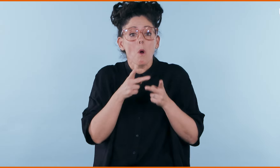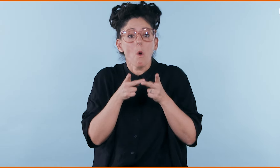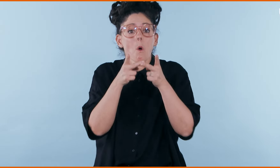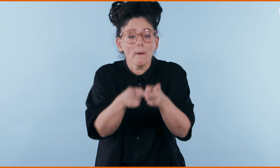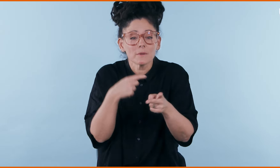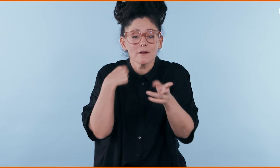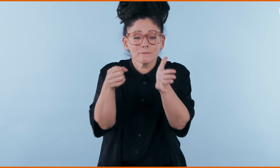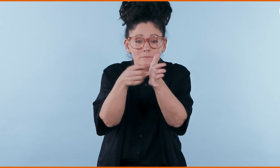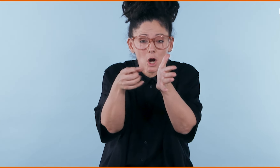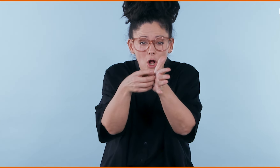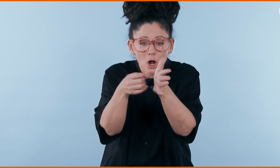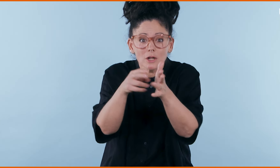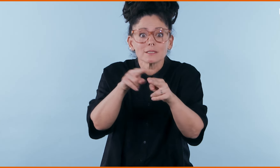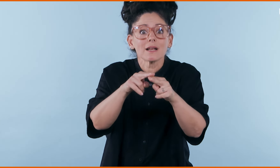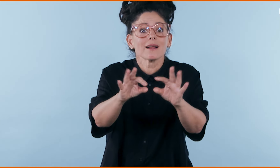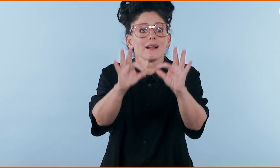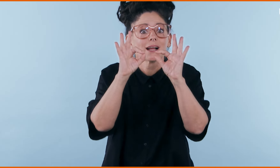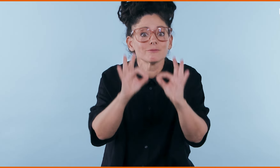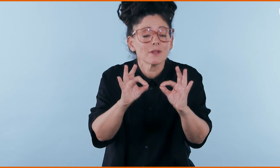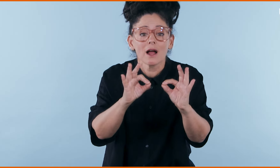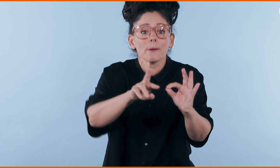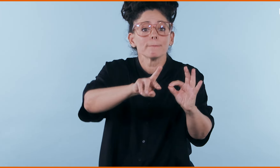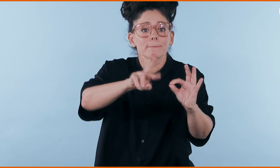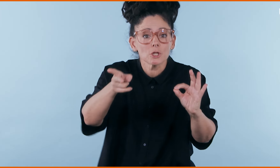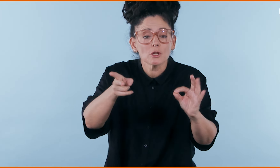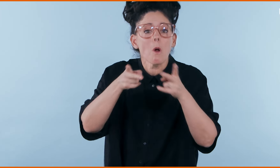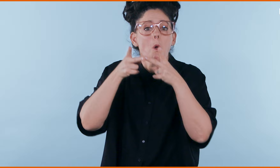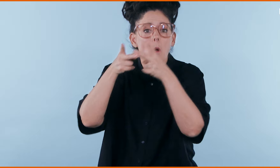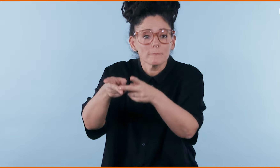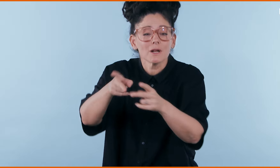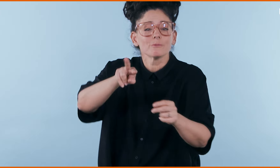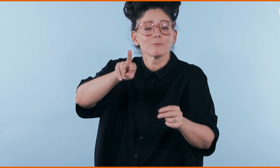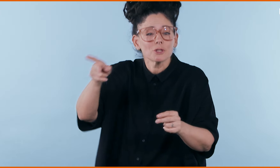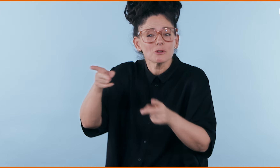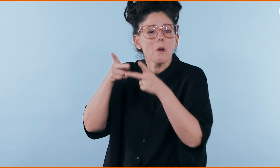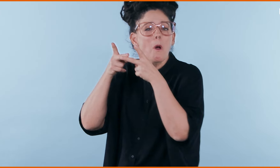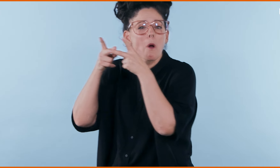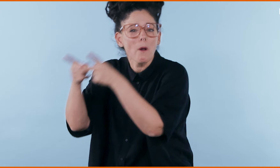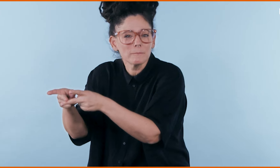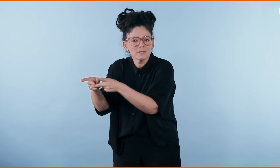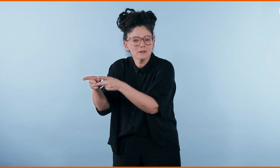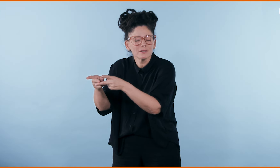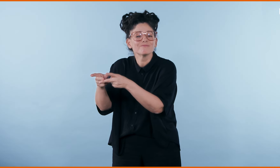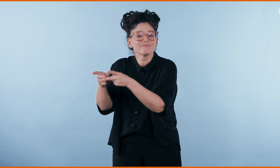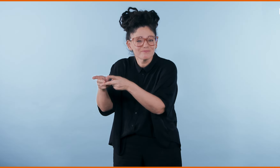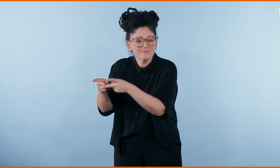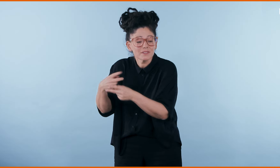Jag måste börja om och förklara igen. Så känns det bra igen. Och så byter de handläggare igen. De byter upprepade gånger.